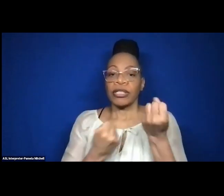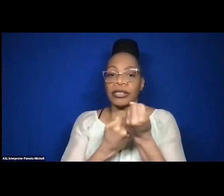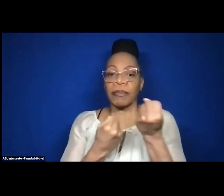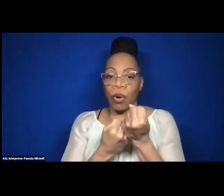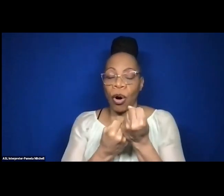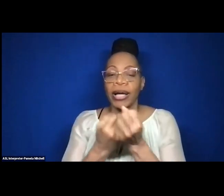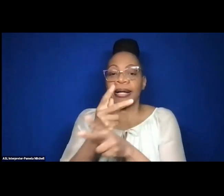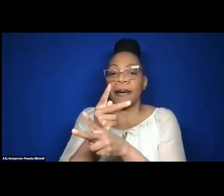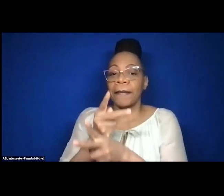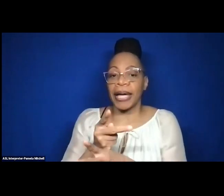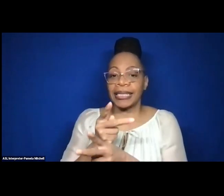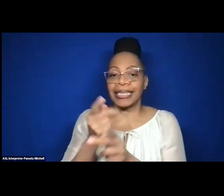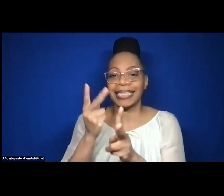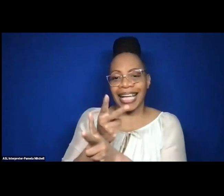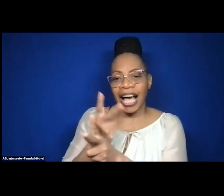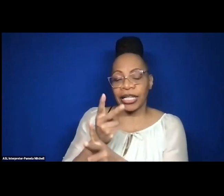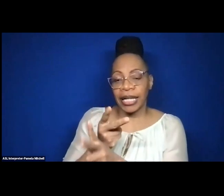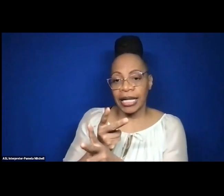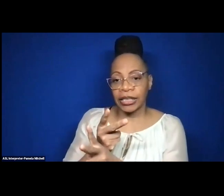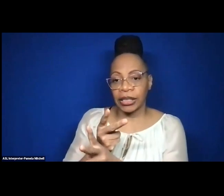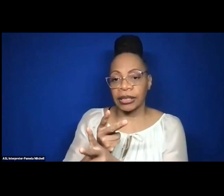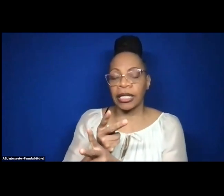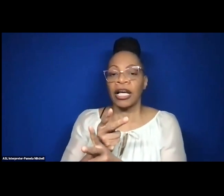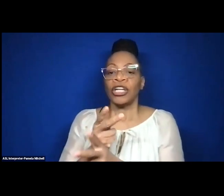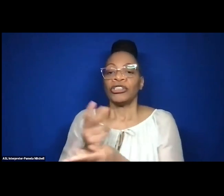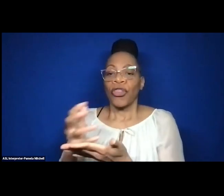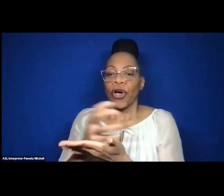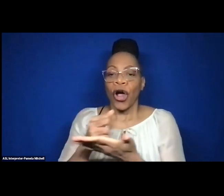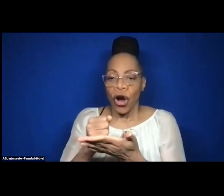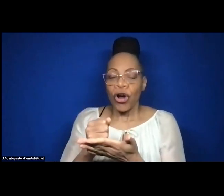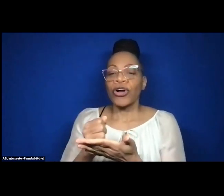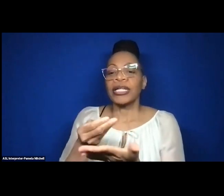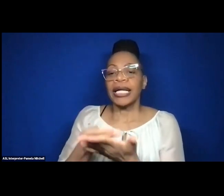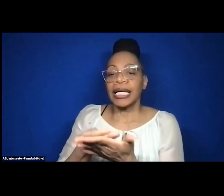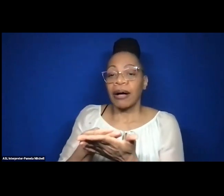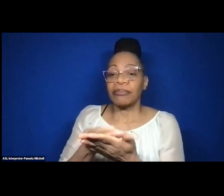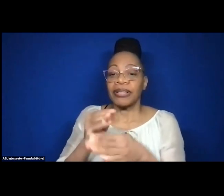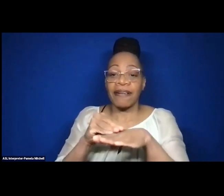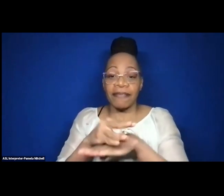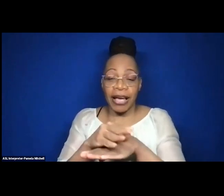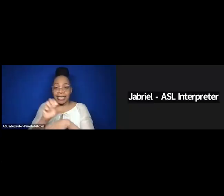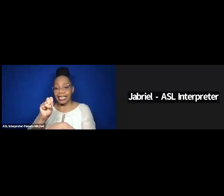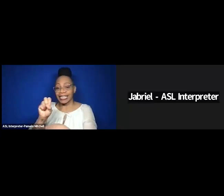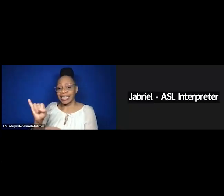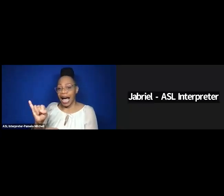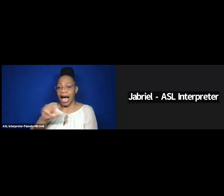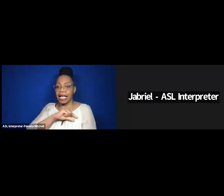Es un tipo de ingreso no ganado que puede afectar la elegibilidad para el SSI o el monto del pago.